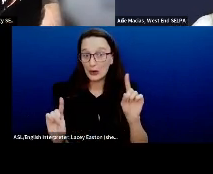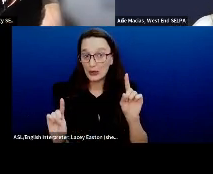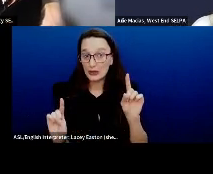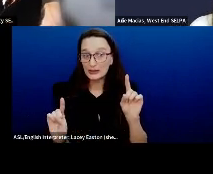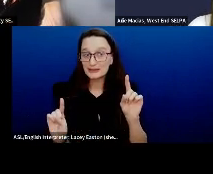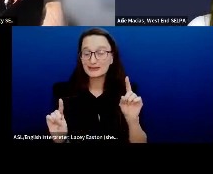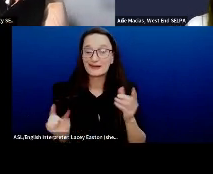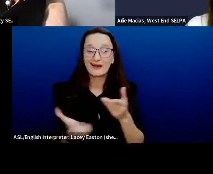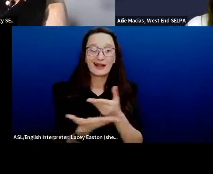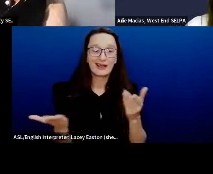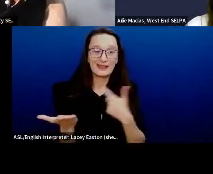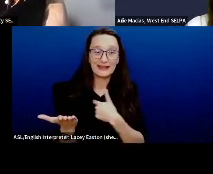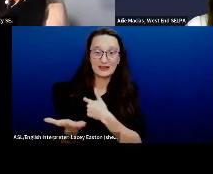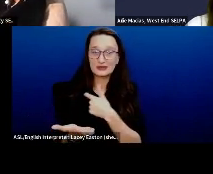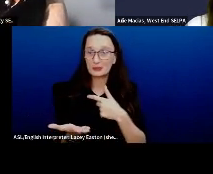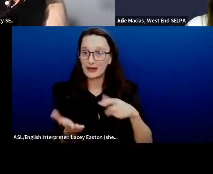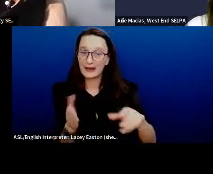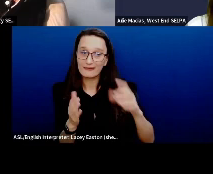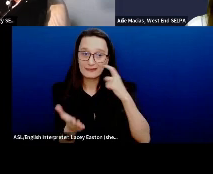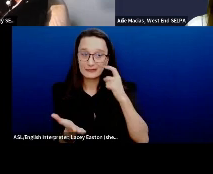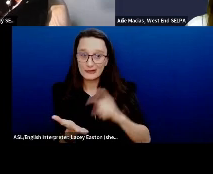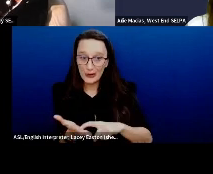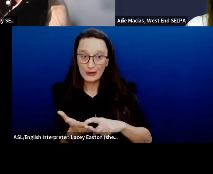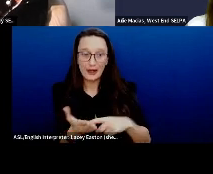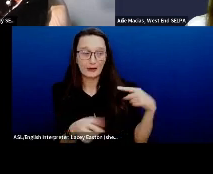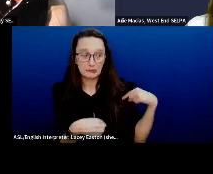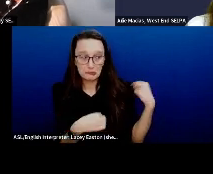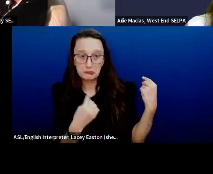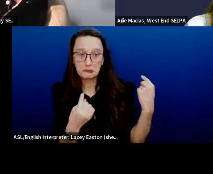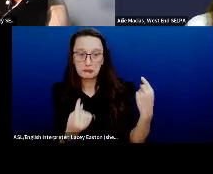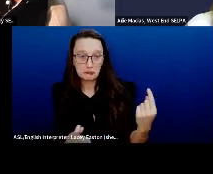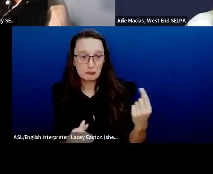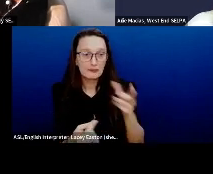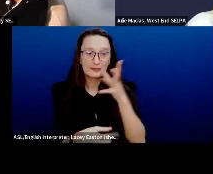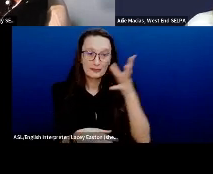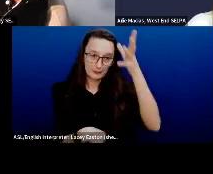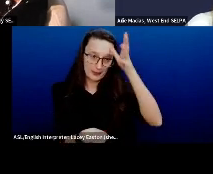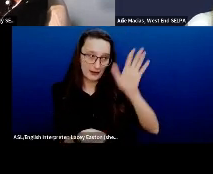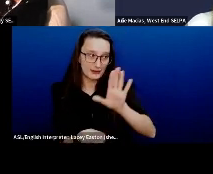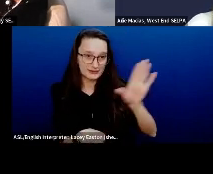a lo largo del tiempo. Lo que los padres han compartido y lo que los padres han compartido que los LEA han hecho.